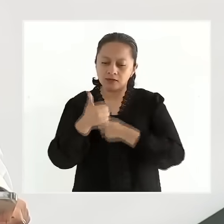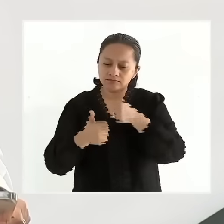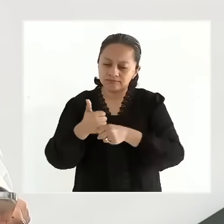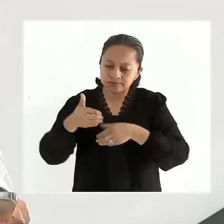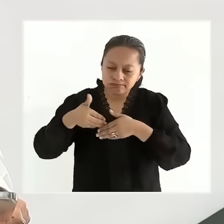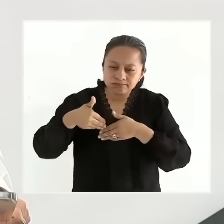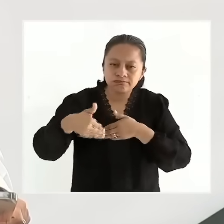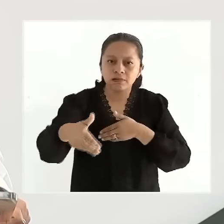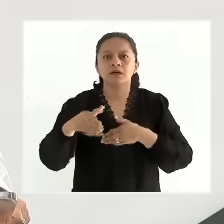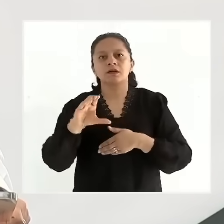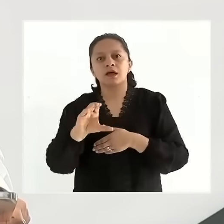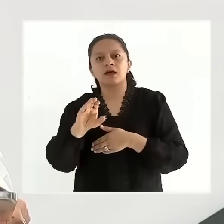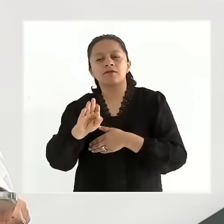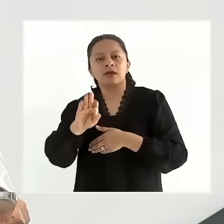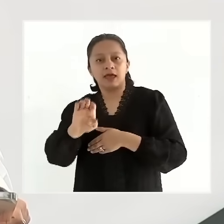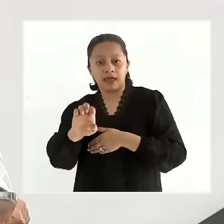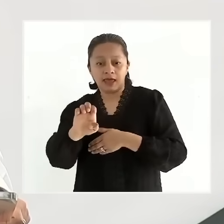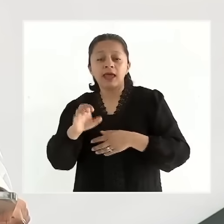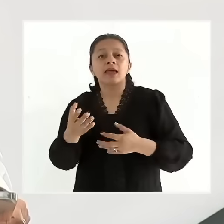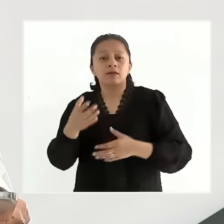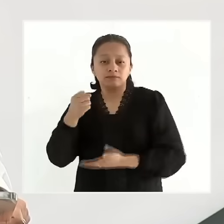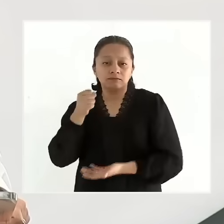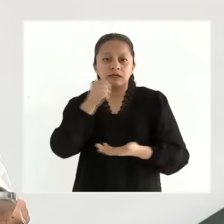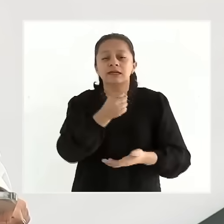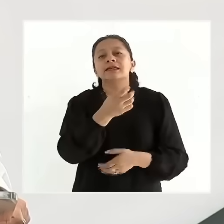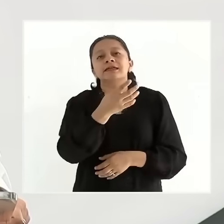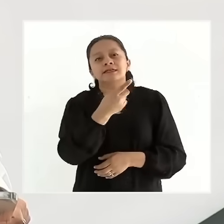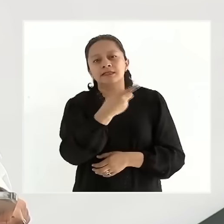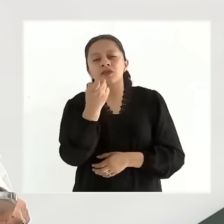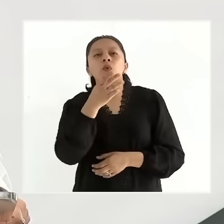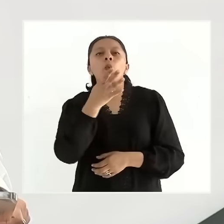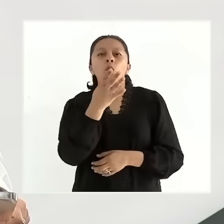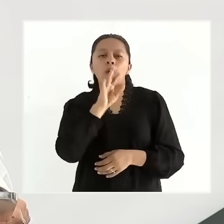Comisión Federal de Electricidad invertirá más de 140.000 1 millones de pesos para aumentar nuestra